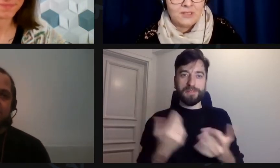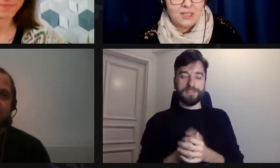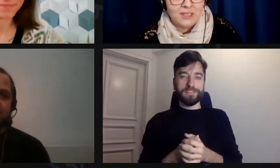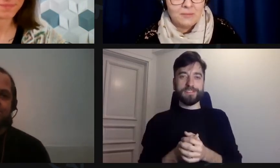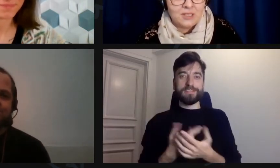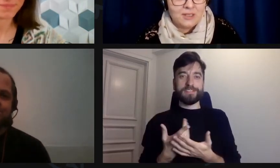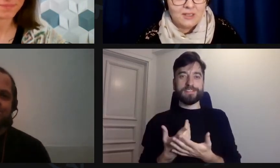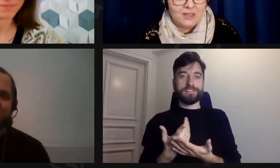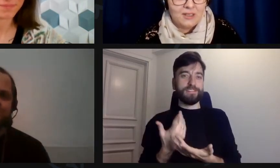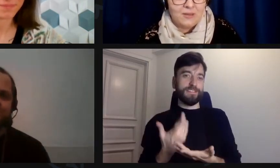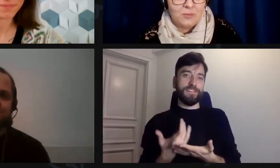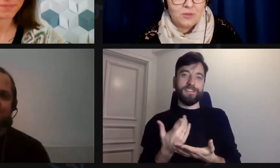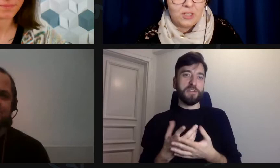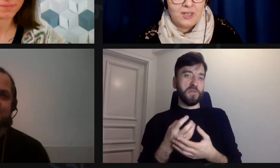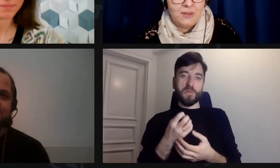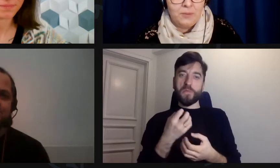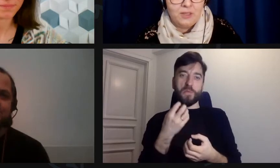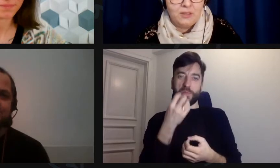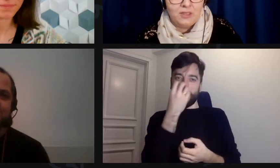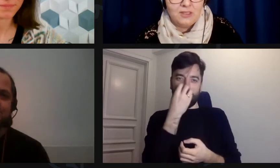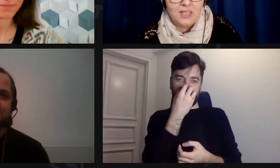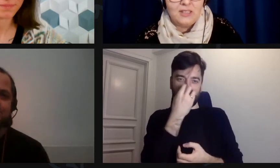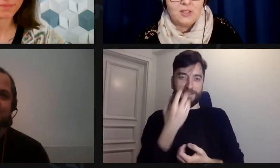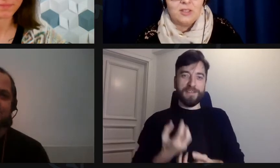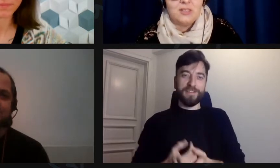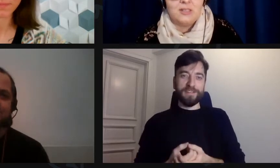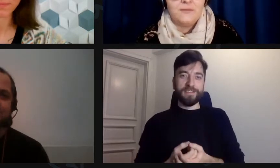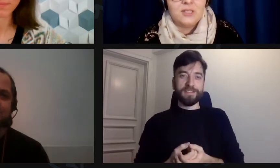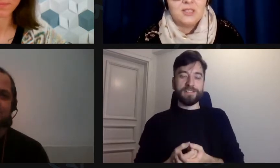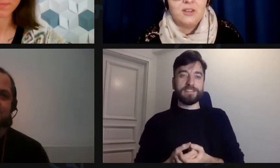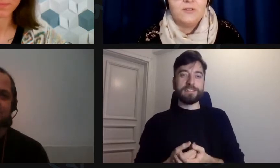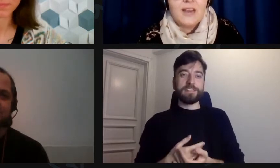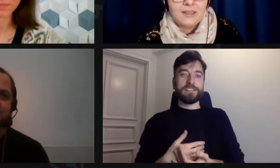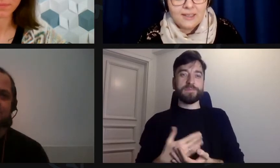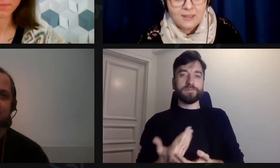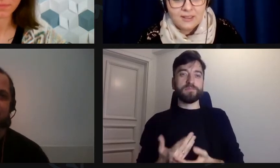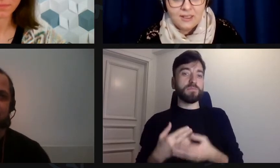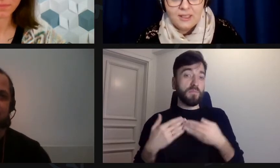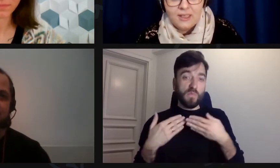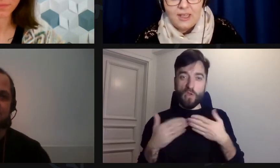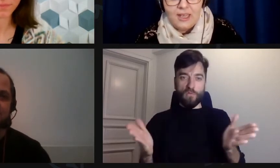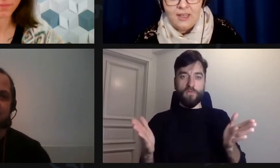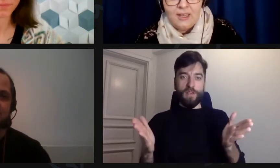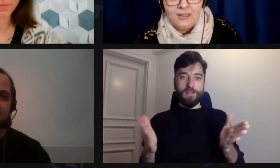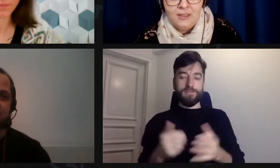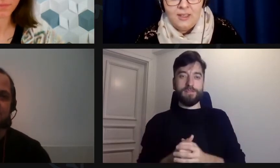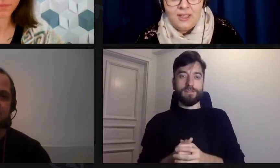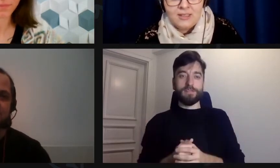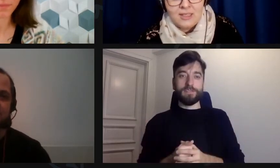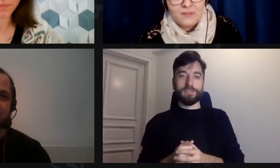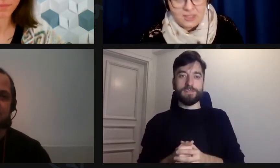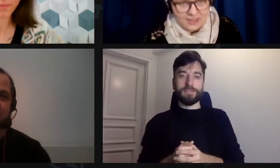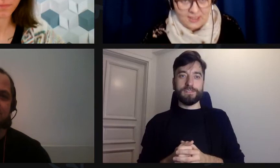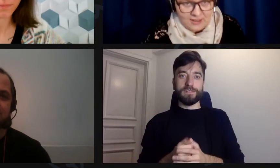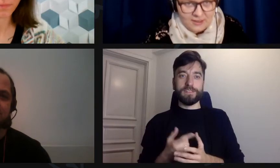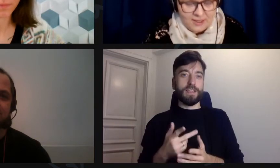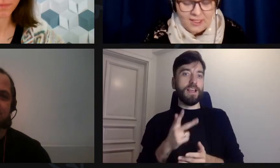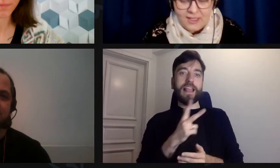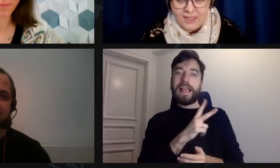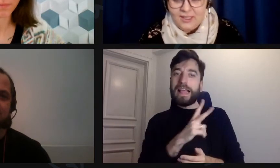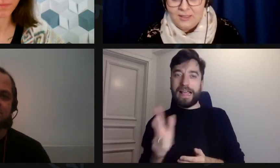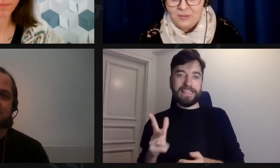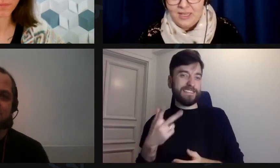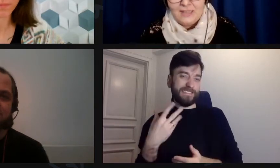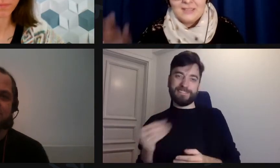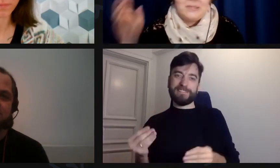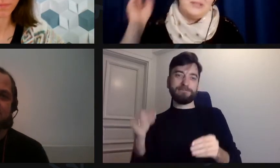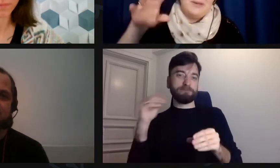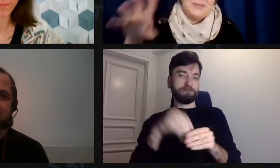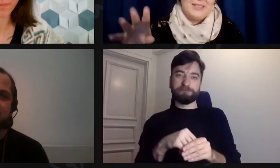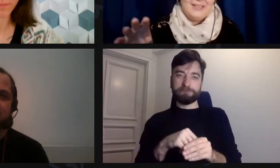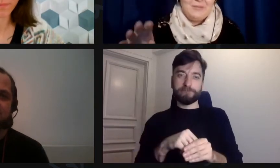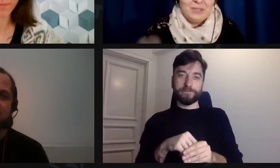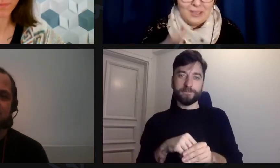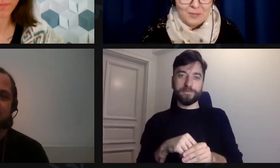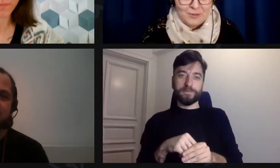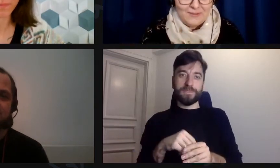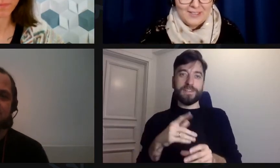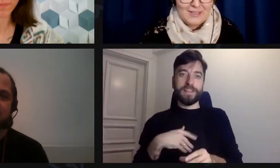Myślę, że pod tym względem cyrk jest dla wszystkich otwarty, ale nie jest dla wszystkich i zatrzymam się na tej myśli.